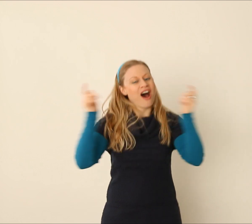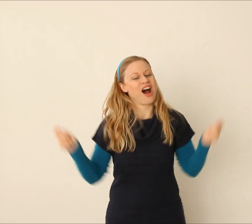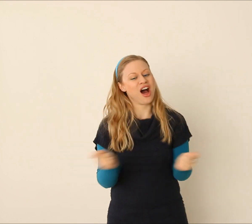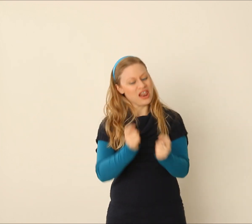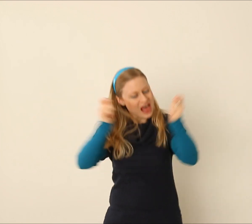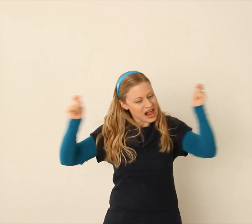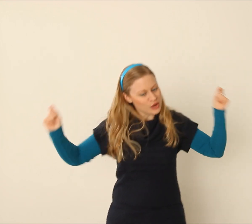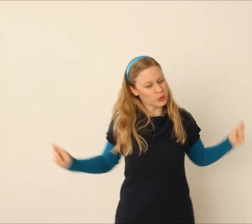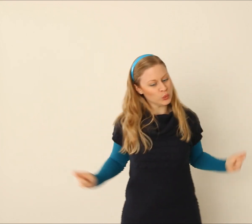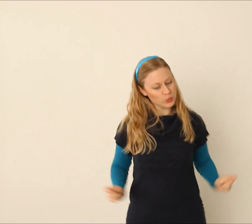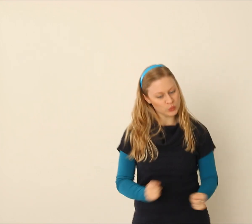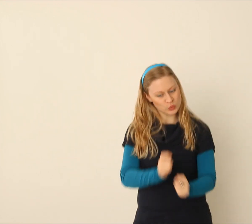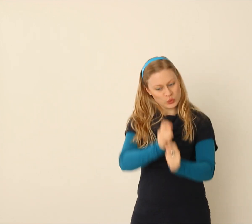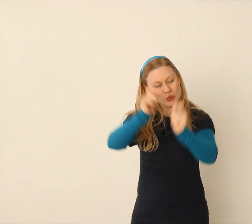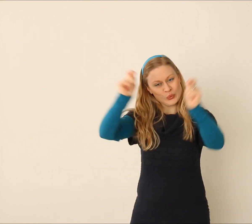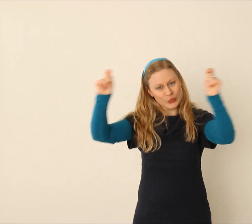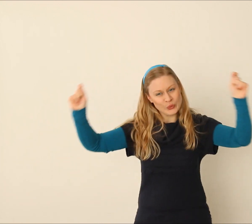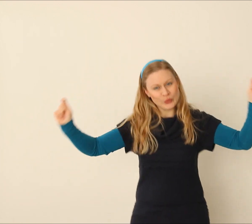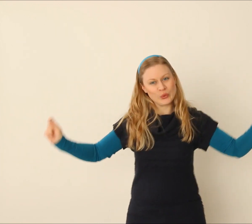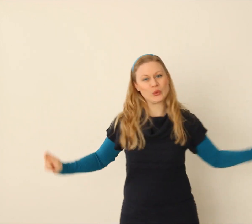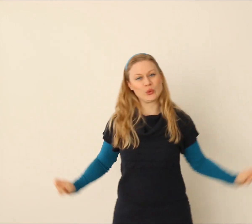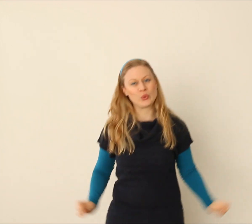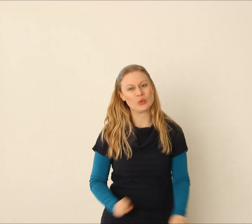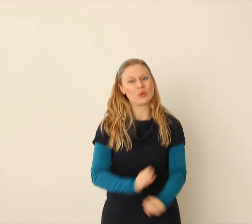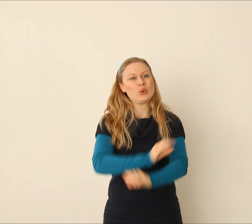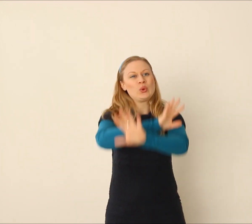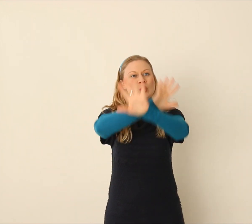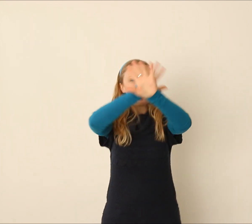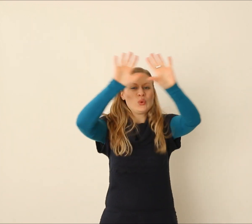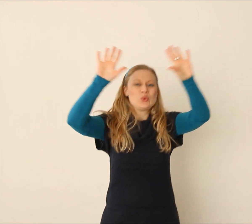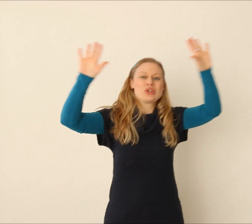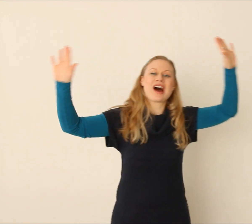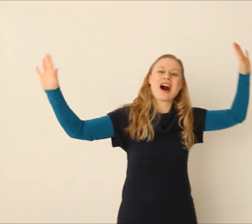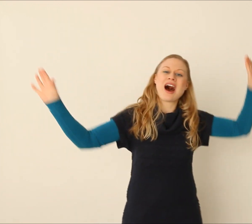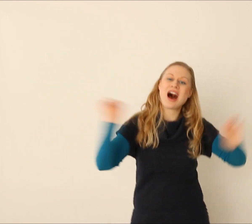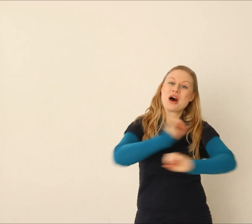Halleluja!